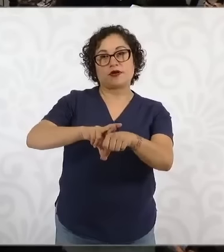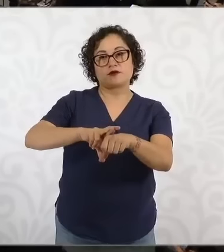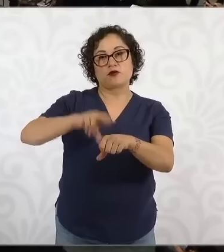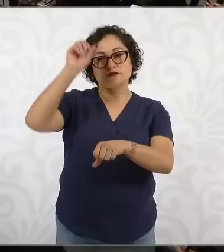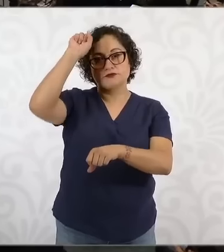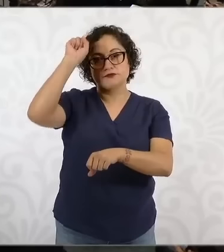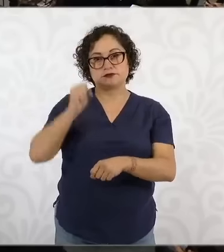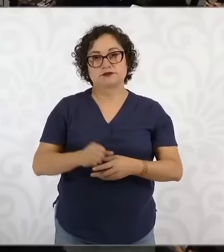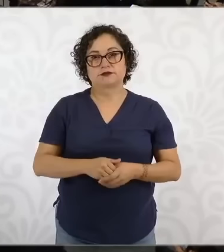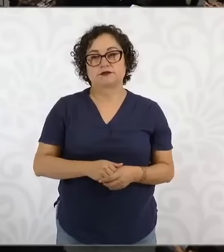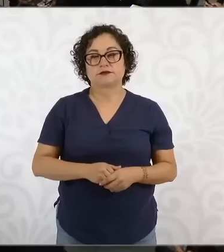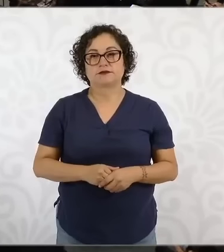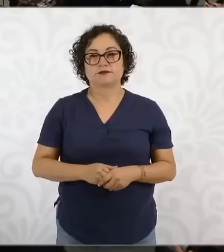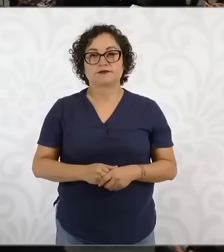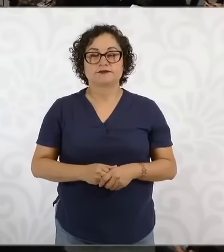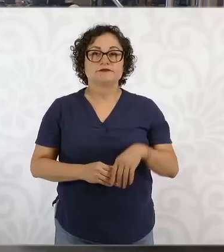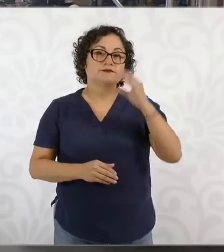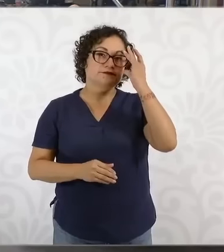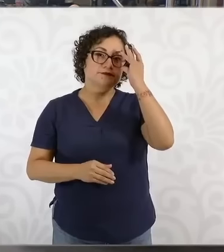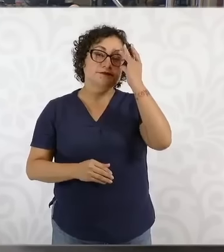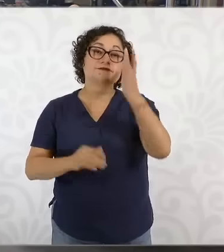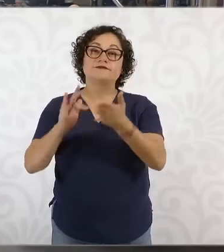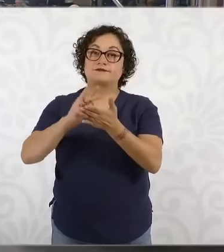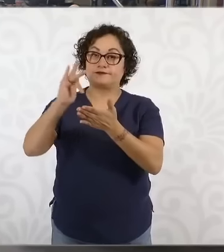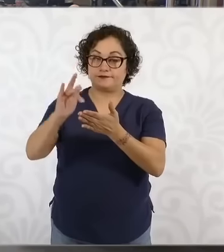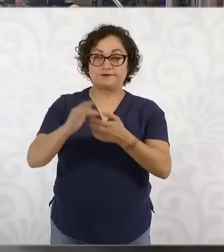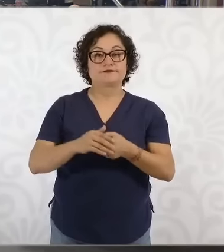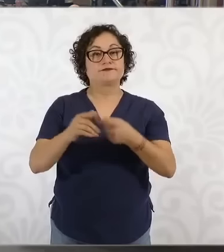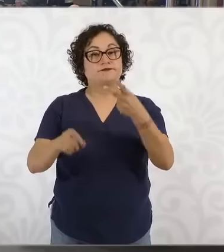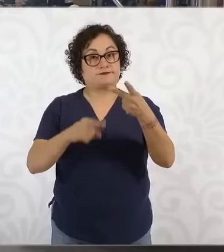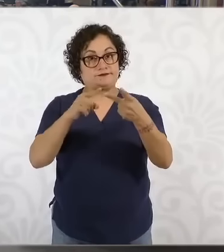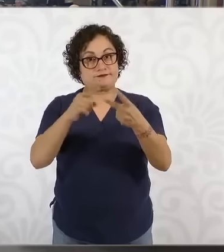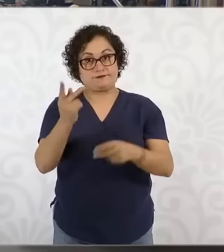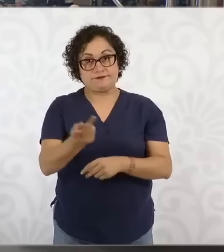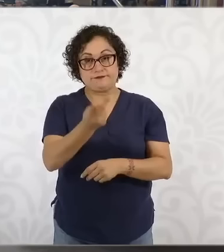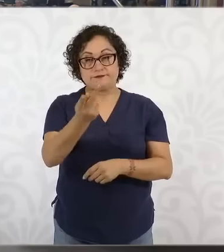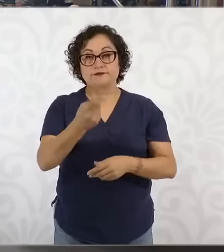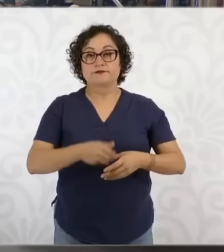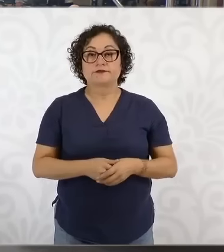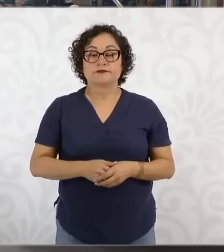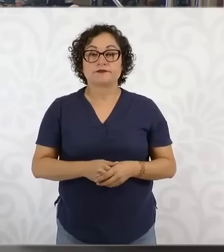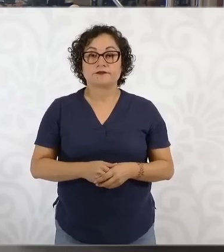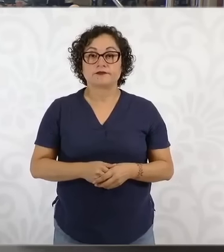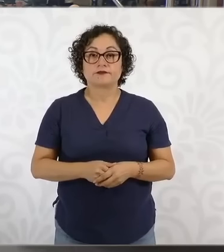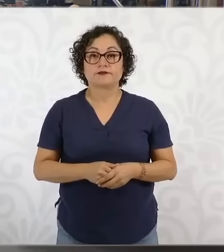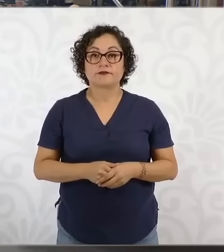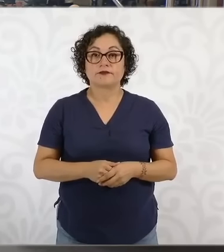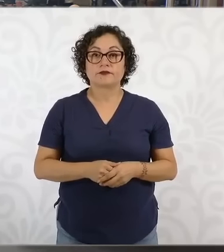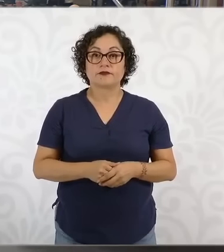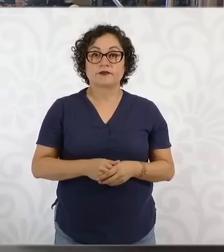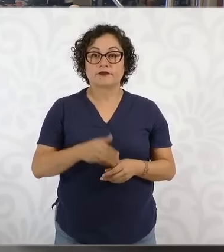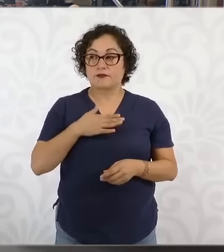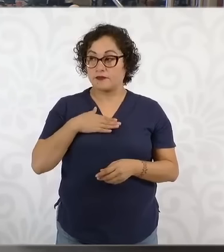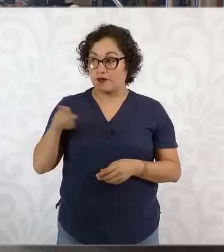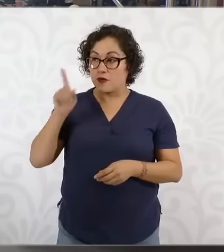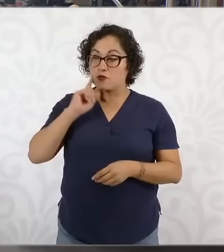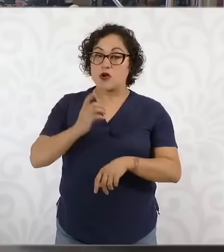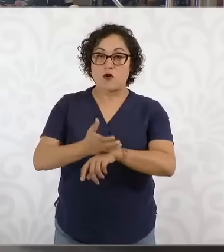Muchas gracias. En en una segunda pregunta, este, mi compañera Kieli habló sobre esta,